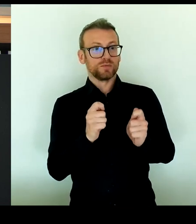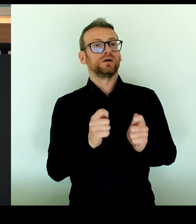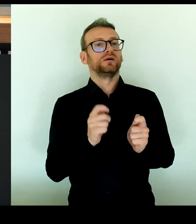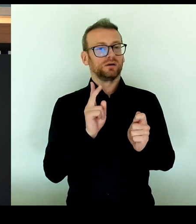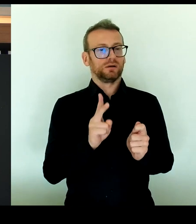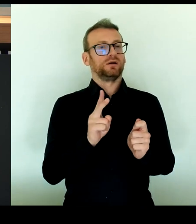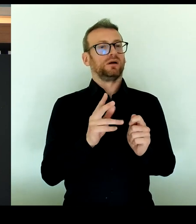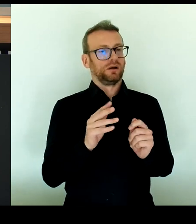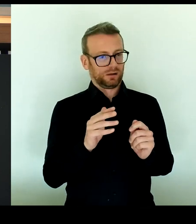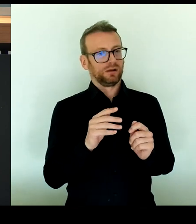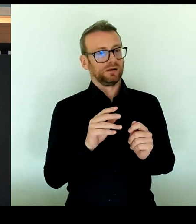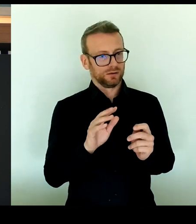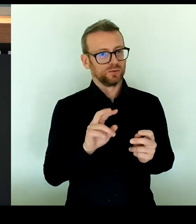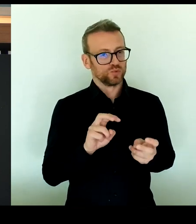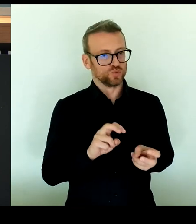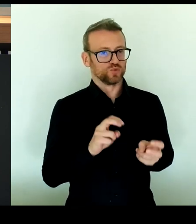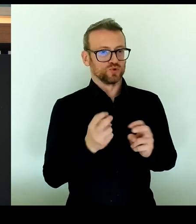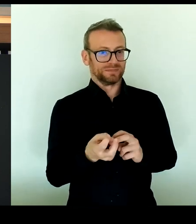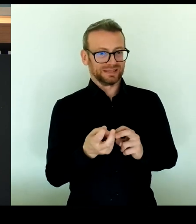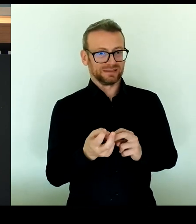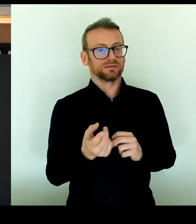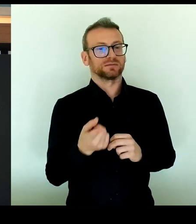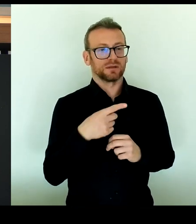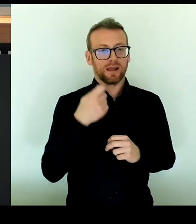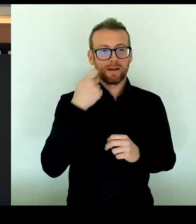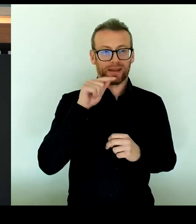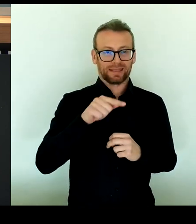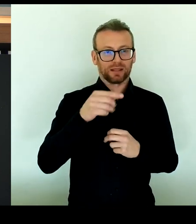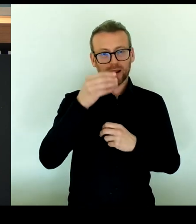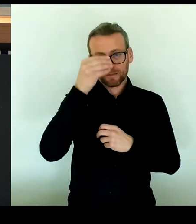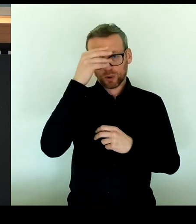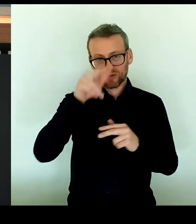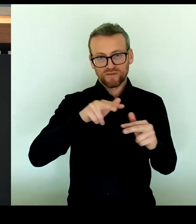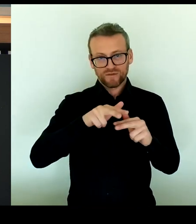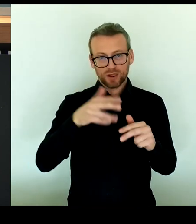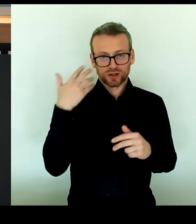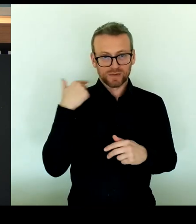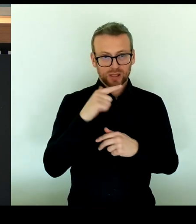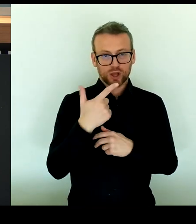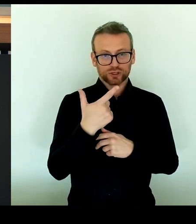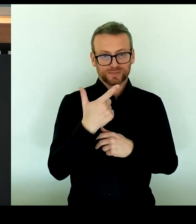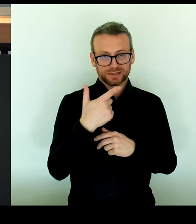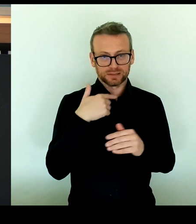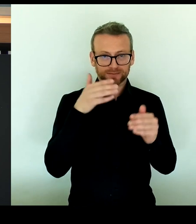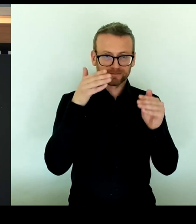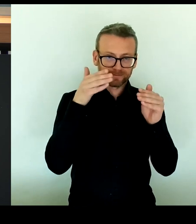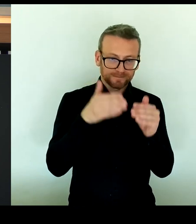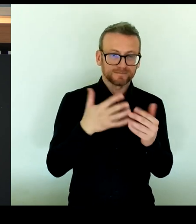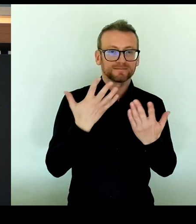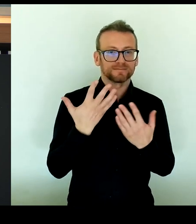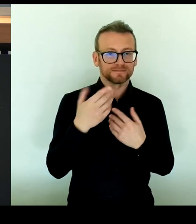Datenschutz bei digitalen Werkzeugen prüfen, das übernimmt zentral die Bildungsverwaltung.